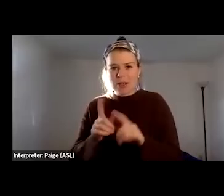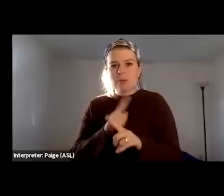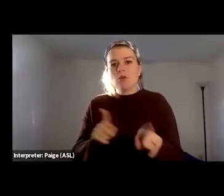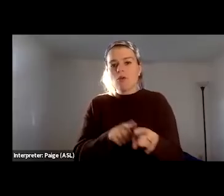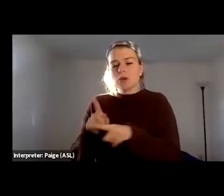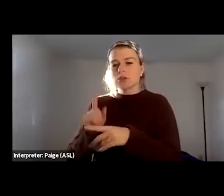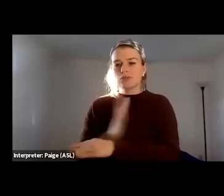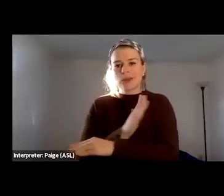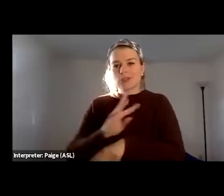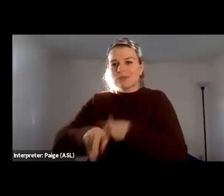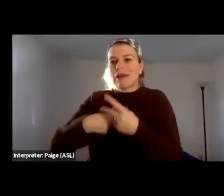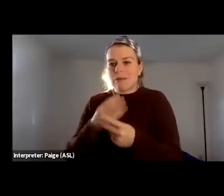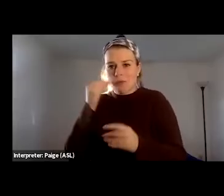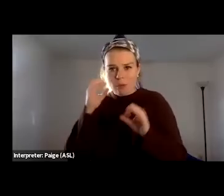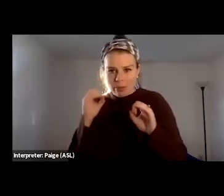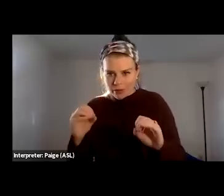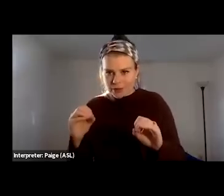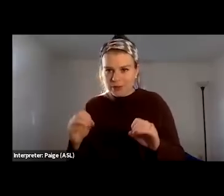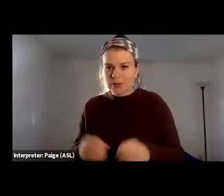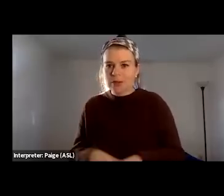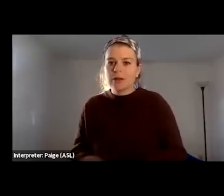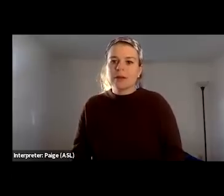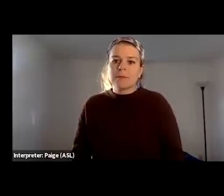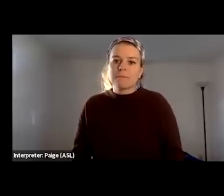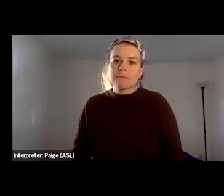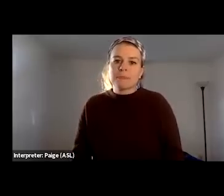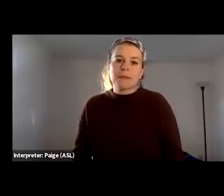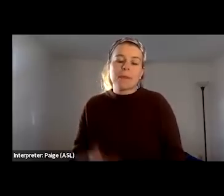ya sea que estén en algún tipo de alojamiento de crisis,